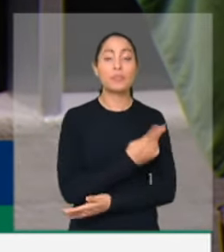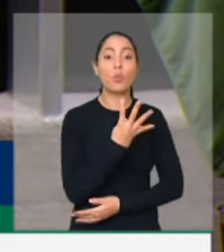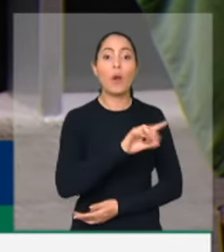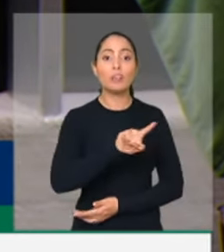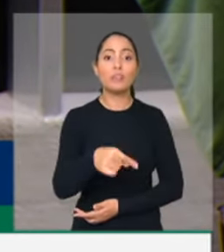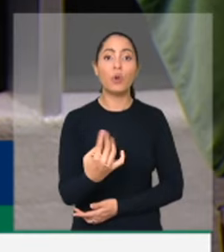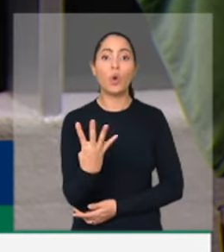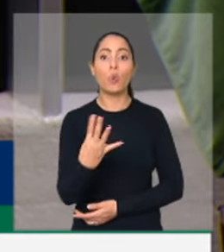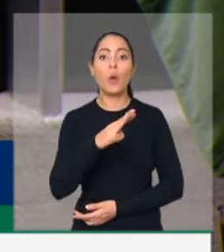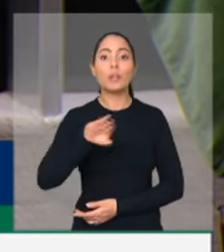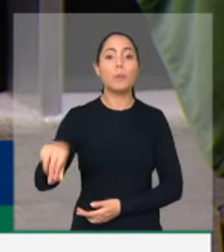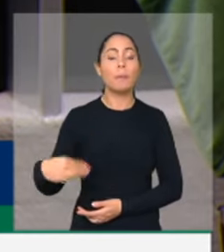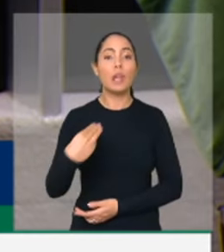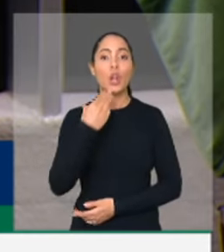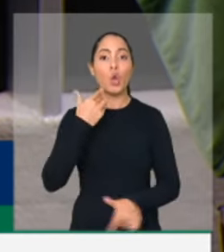MENOS, DESTRUÍDOS E O BRASIL DEIXOU DE ARRECADAR 68